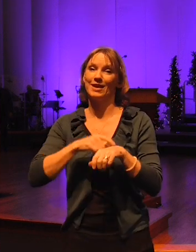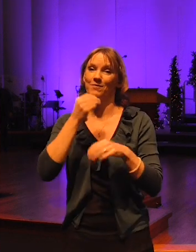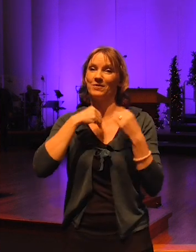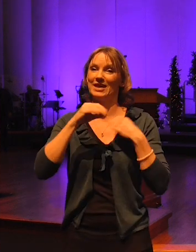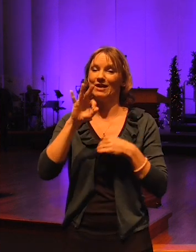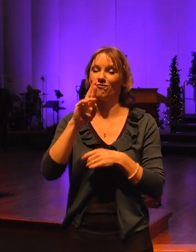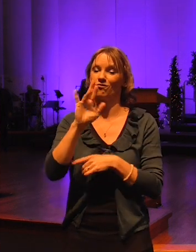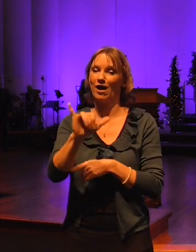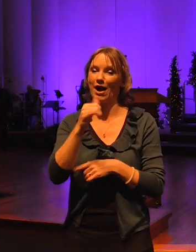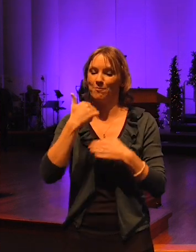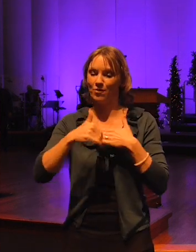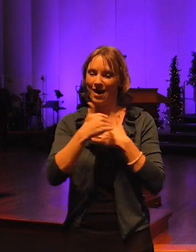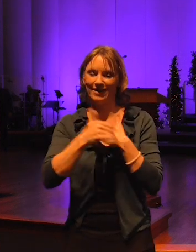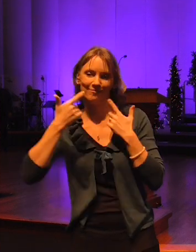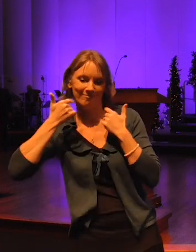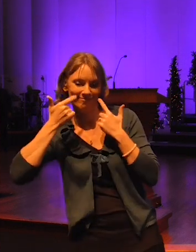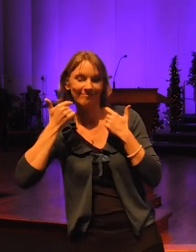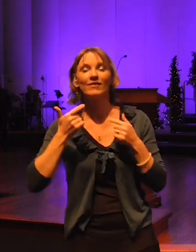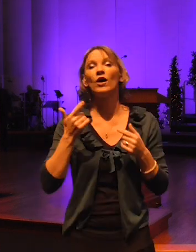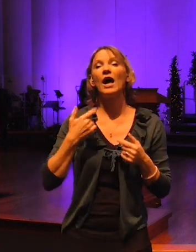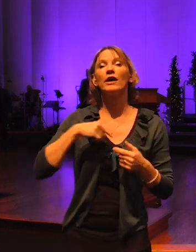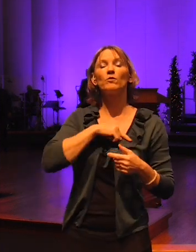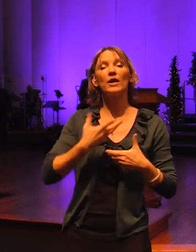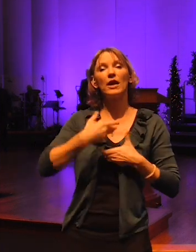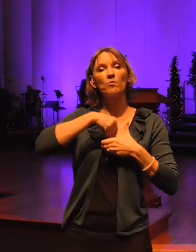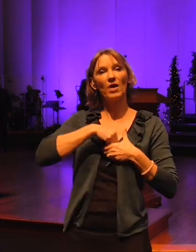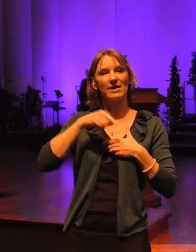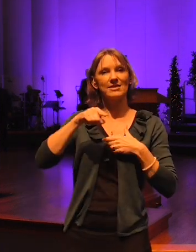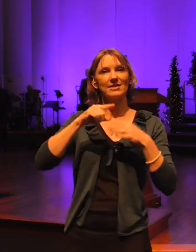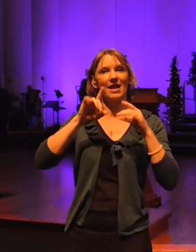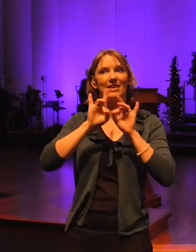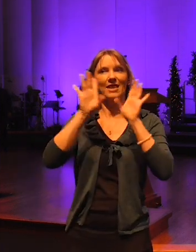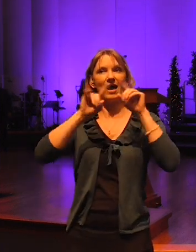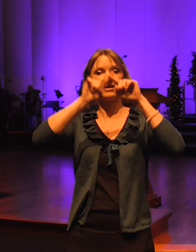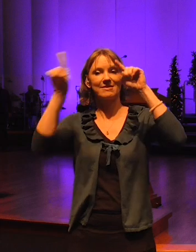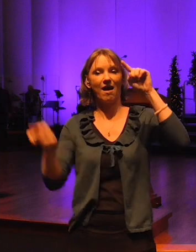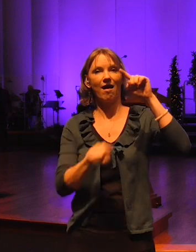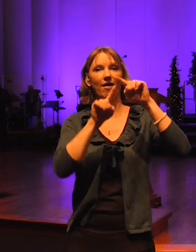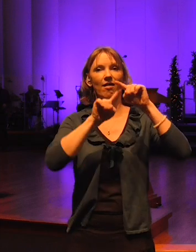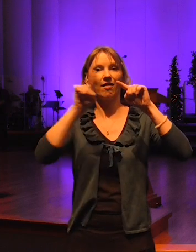gran ciclo de luz reconocemos que toda la vida está conectada honramos a los habitantes